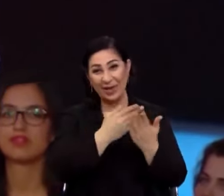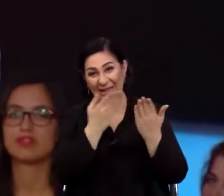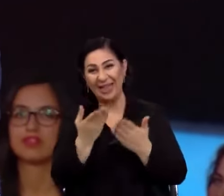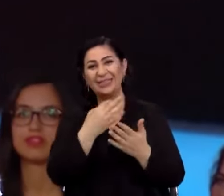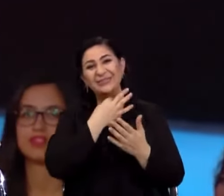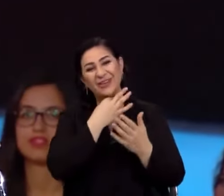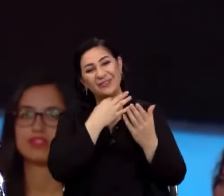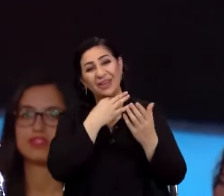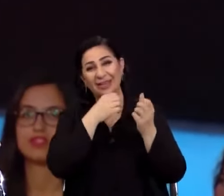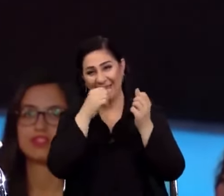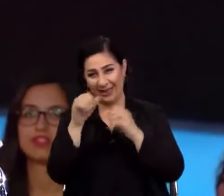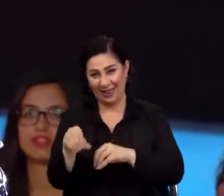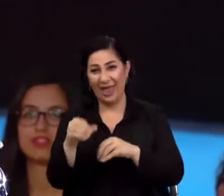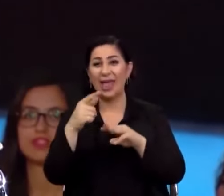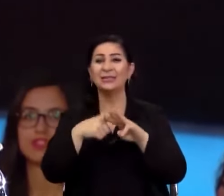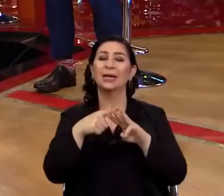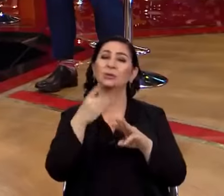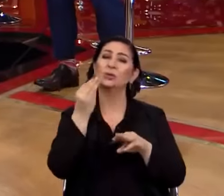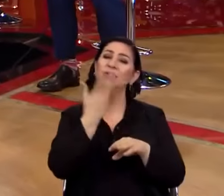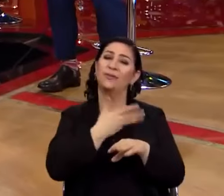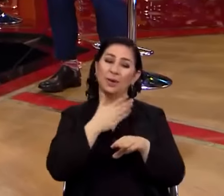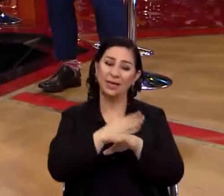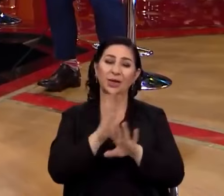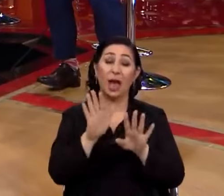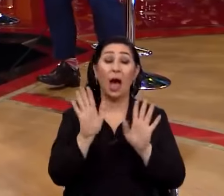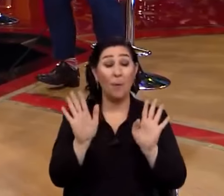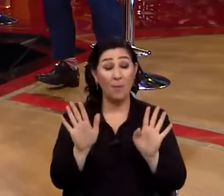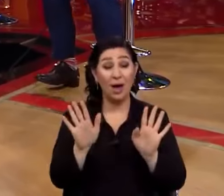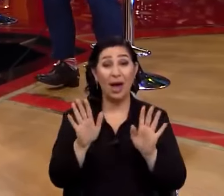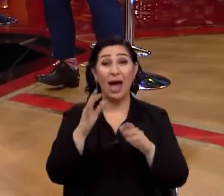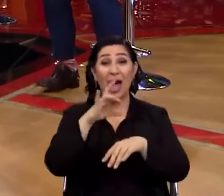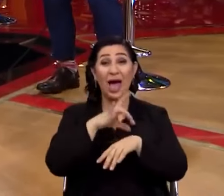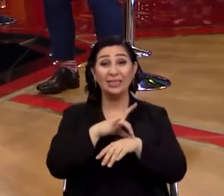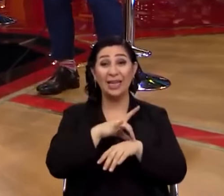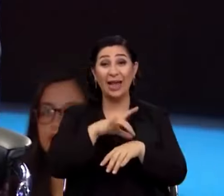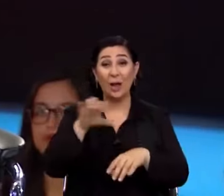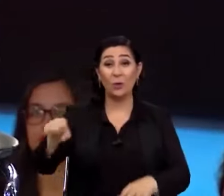filan diye Esra'yı çok severim hak har fakat hastaneye götürülmesi gereken kıza